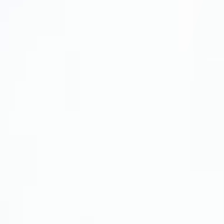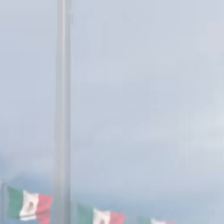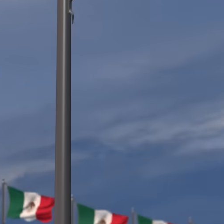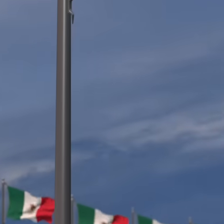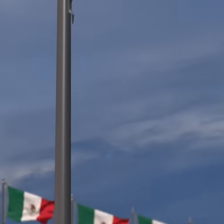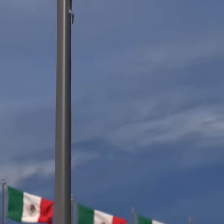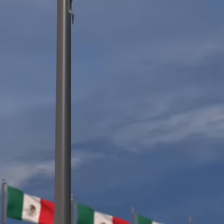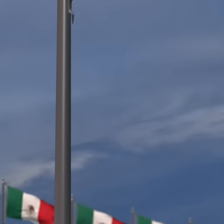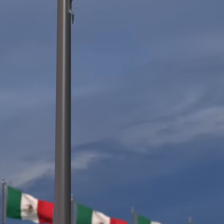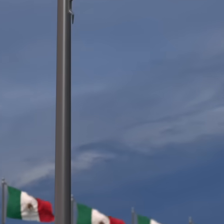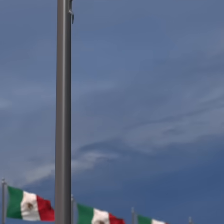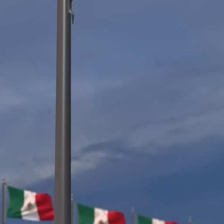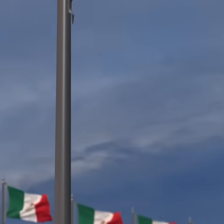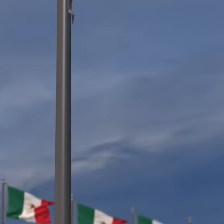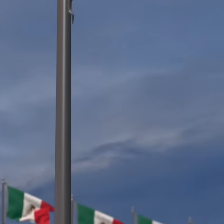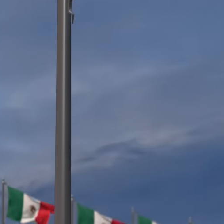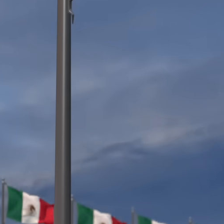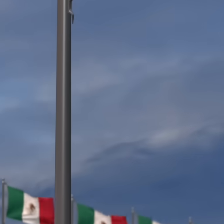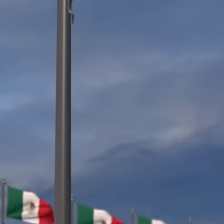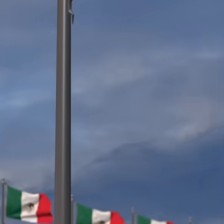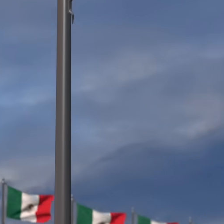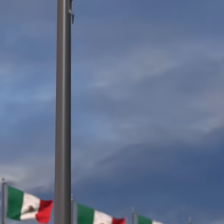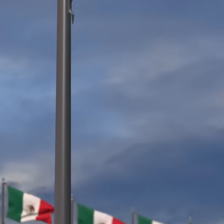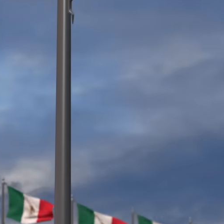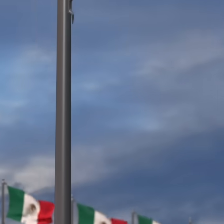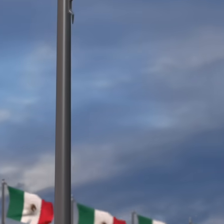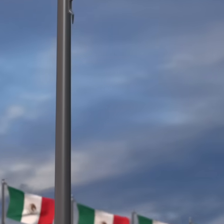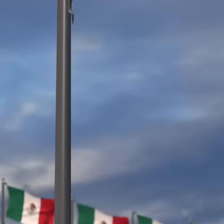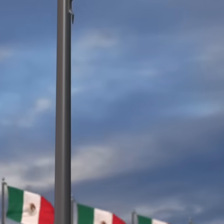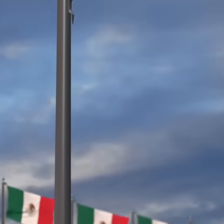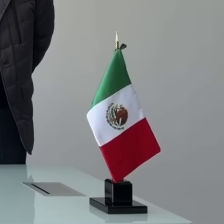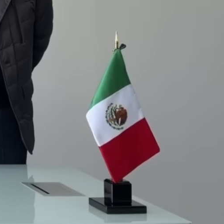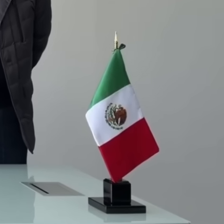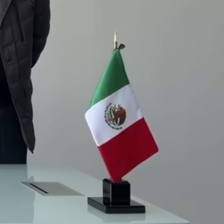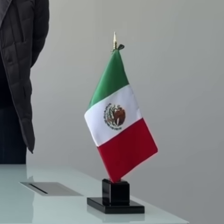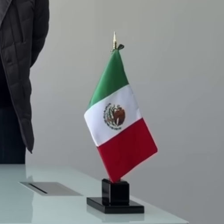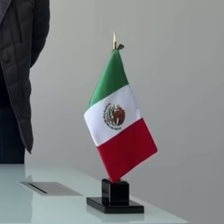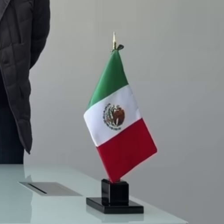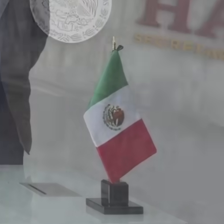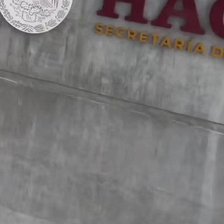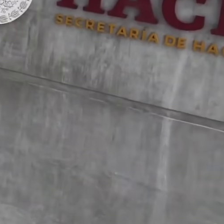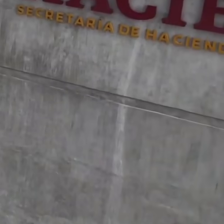comercio exterior de nuestro país. Con esta obra histórica, la presidenta Claudia Shinbaum